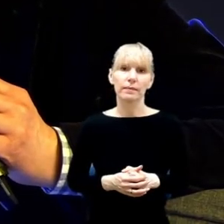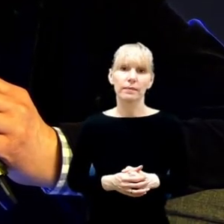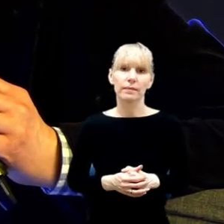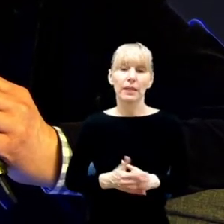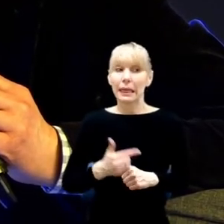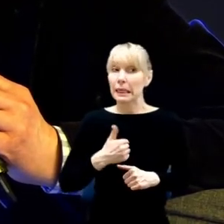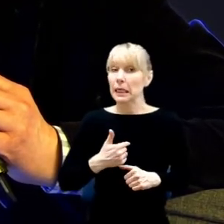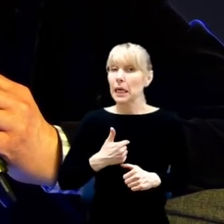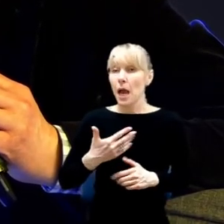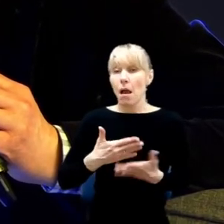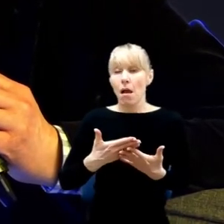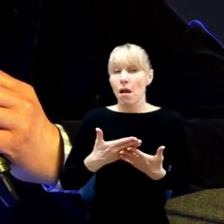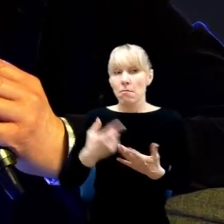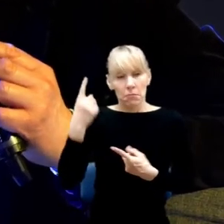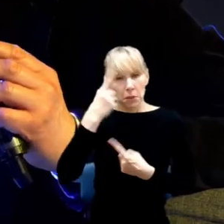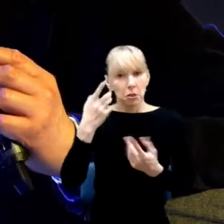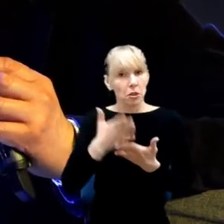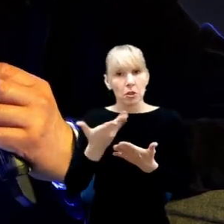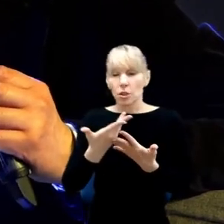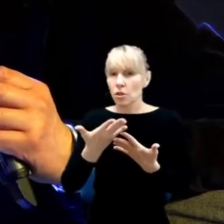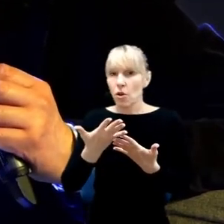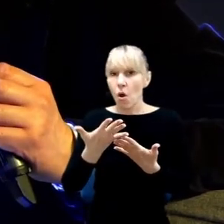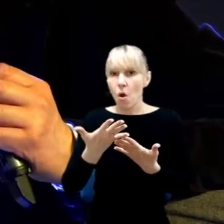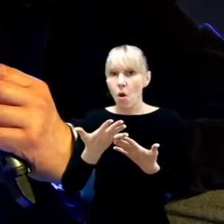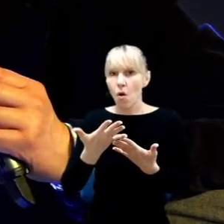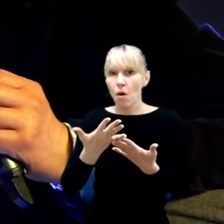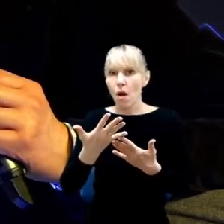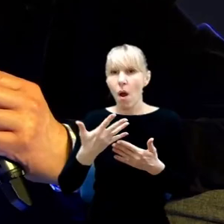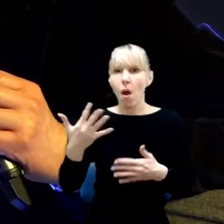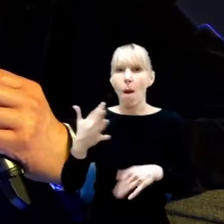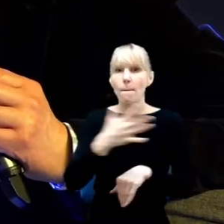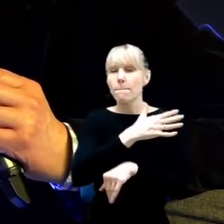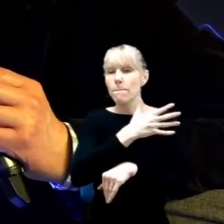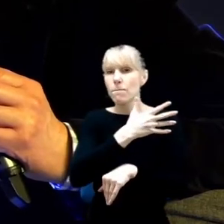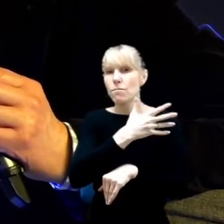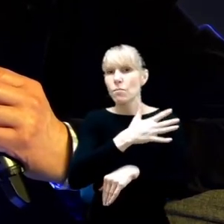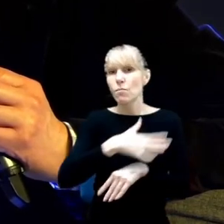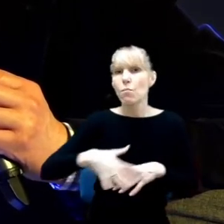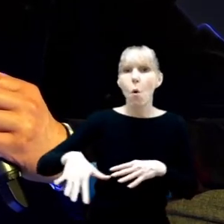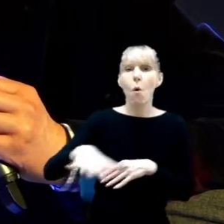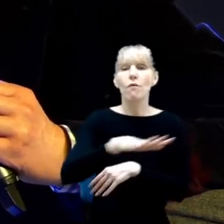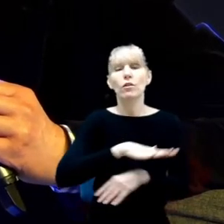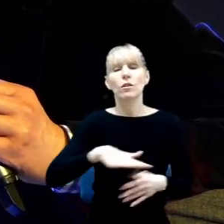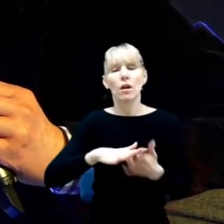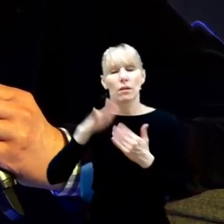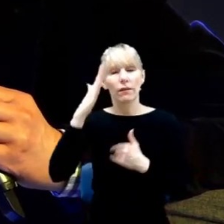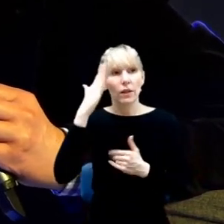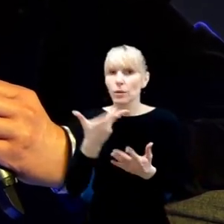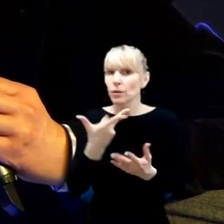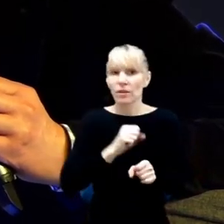powszechna świadomość, że to mieszkalnictwo to może być zasób właśnie w rozwoju lokalnym,